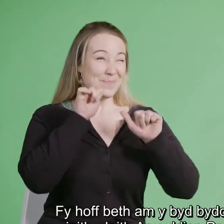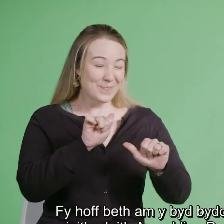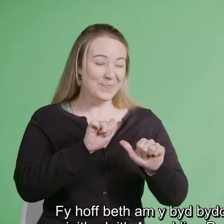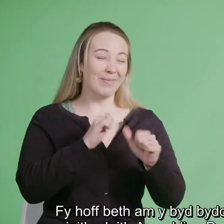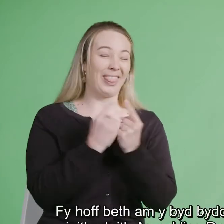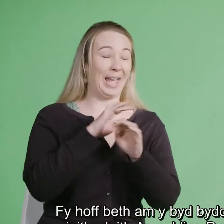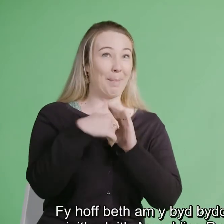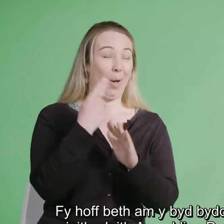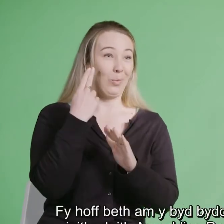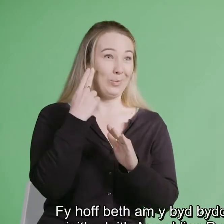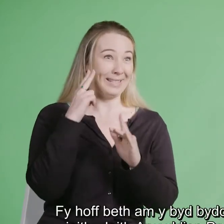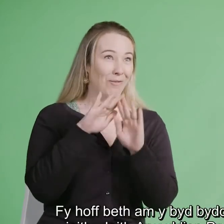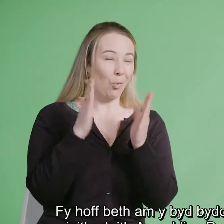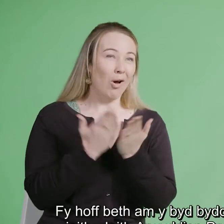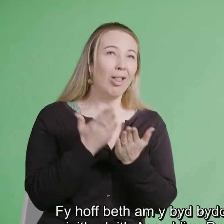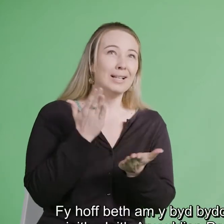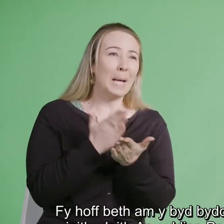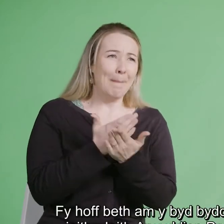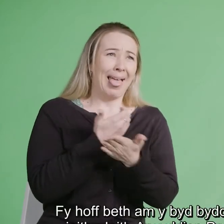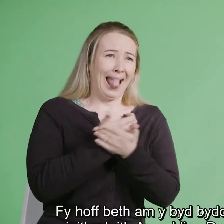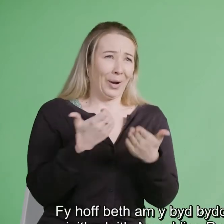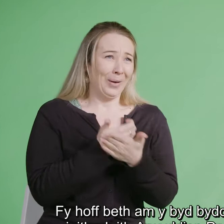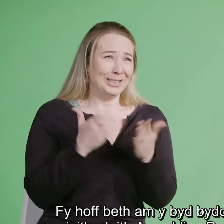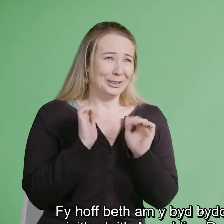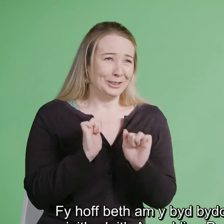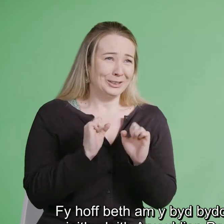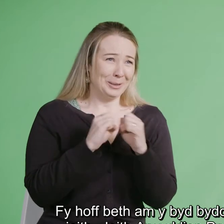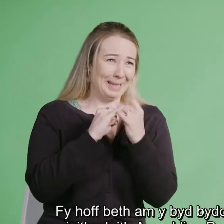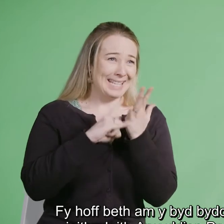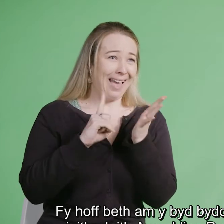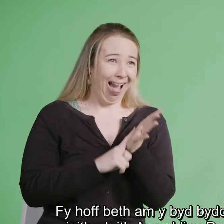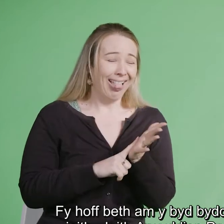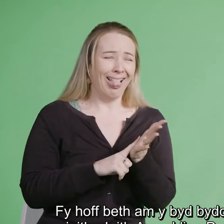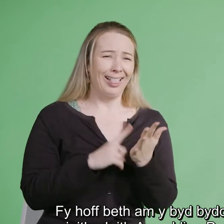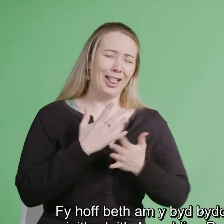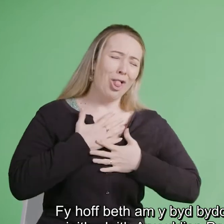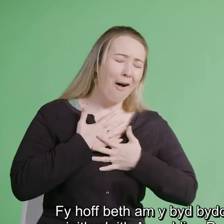Fy hoff beth am y byd byddar yw'r iaith - Iaith Arwyddion Prydain!